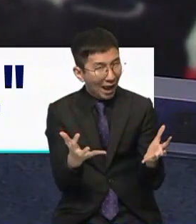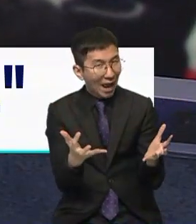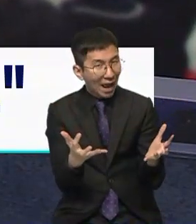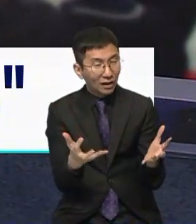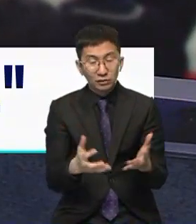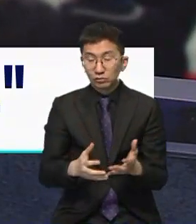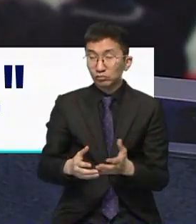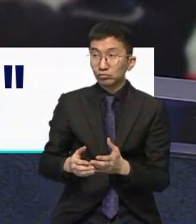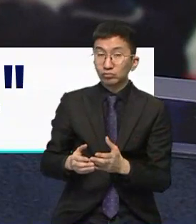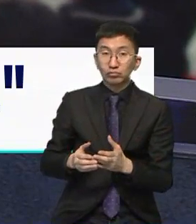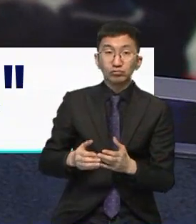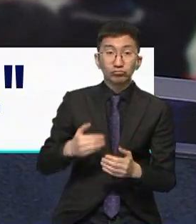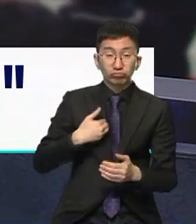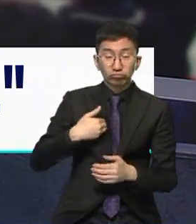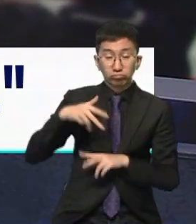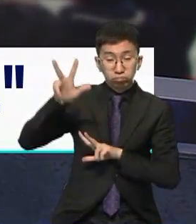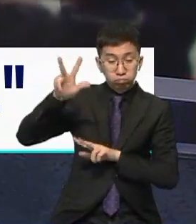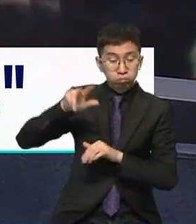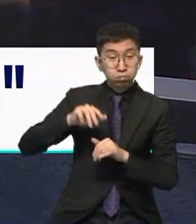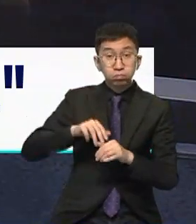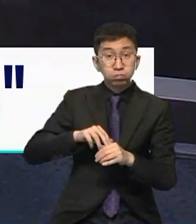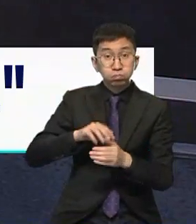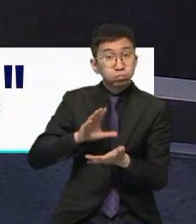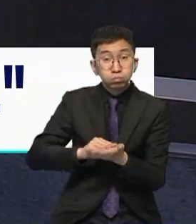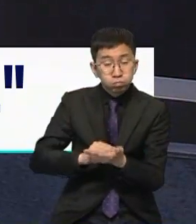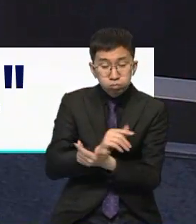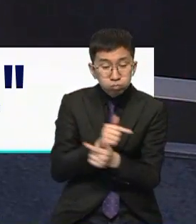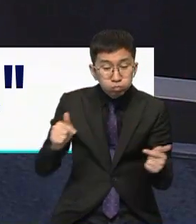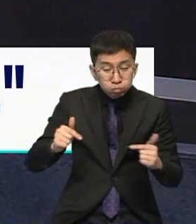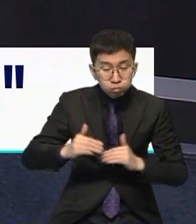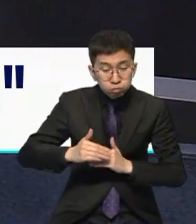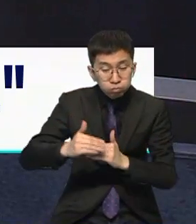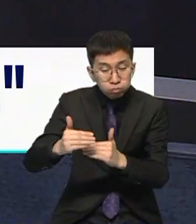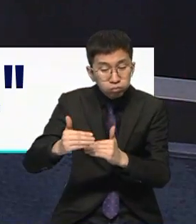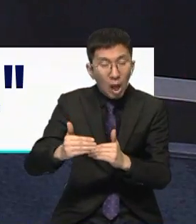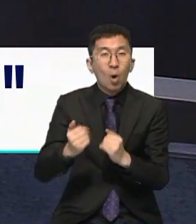함께한 자리에서 국정과제점검회의를 주재했습니다.